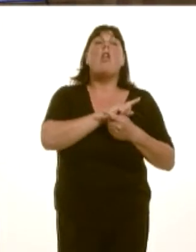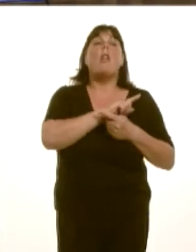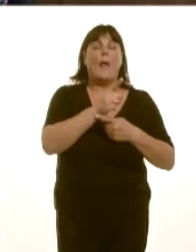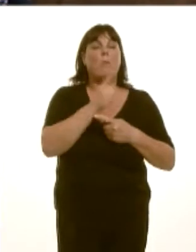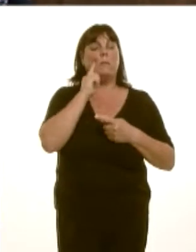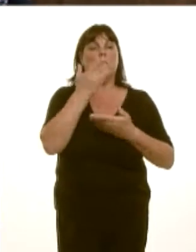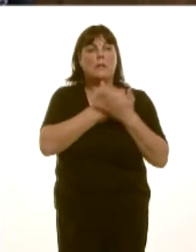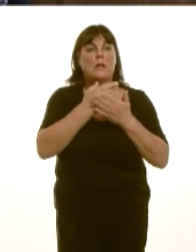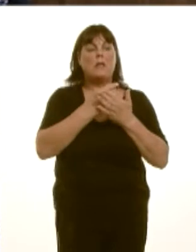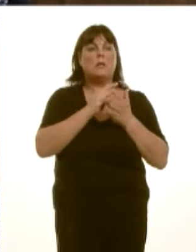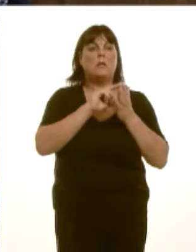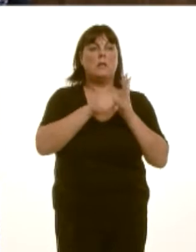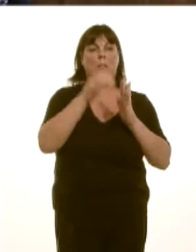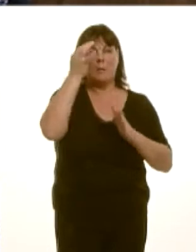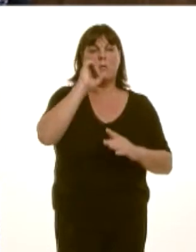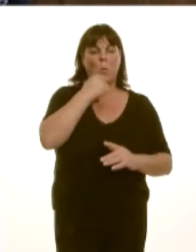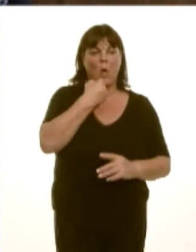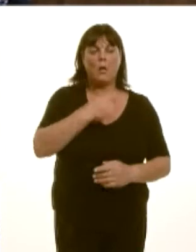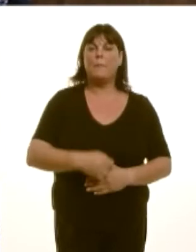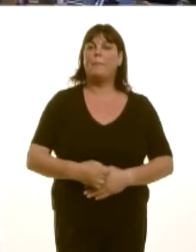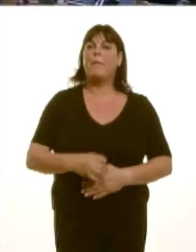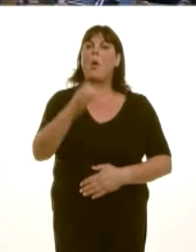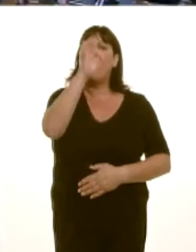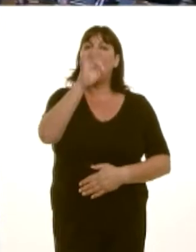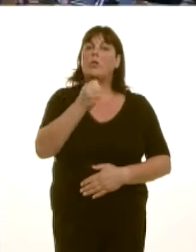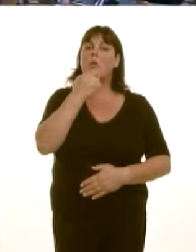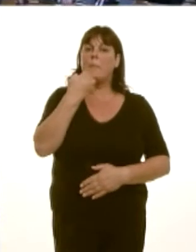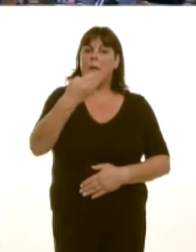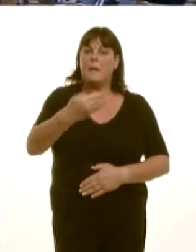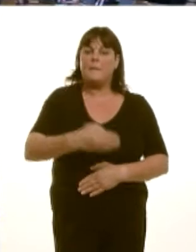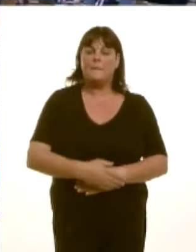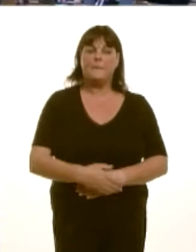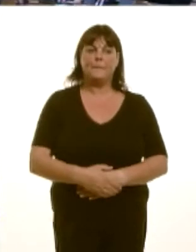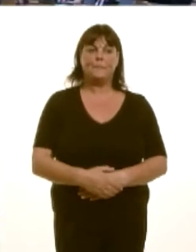Sut y mae Llywodraeth Cymru yn sicrhau bod buddiannau Cymru’n cael eu cynrychioli'n